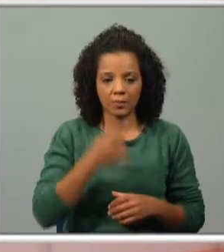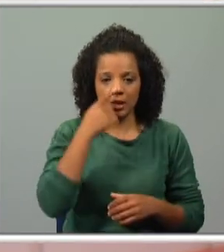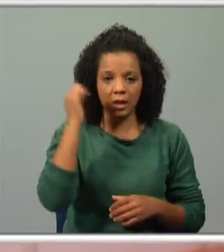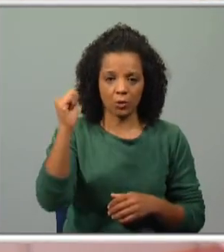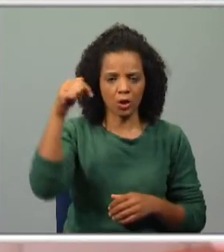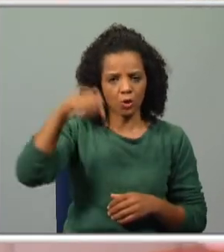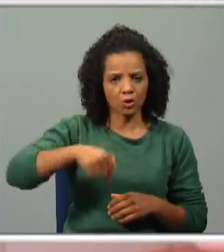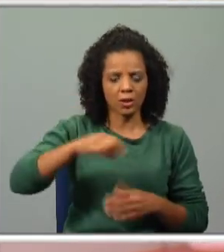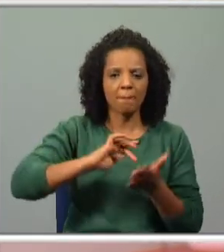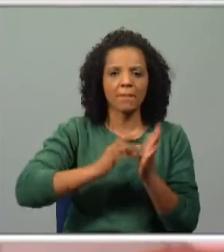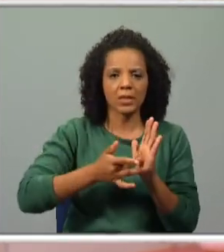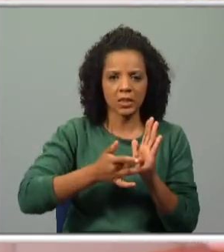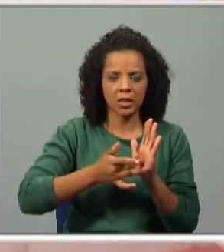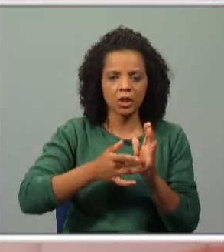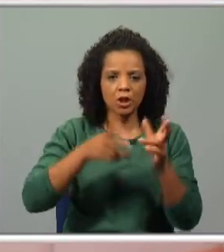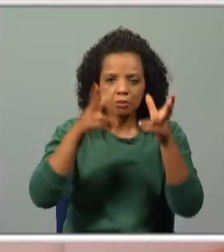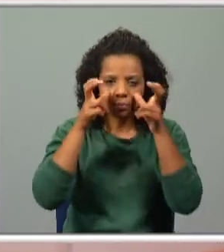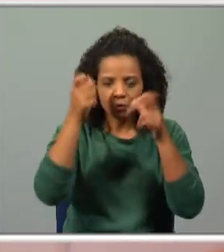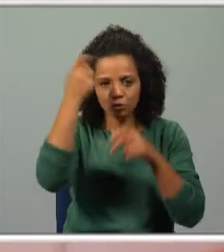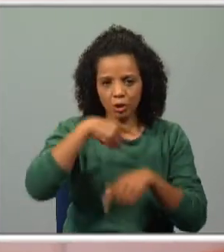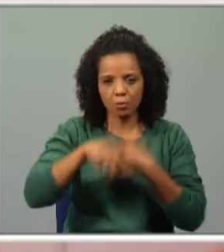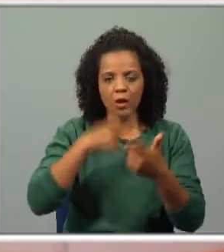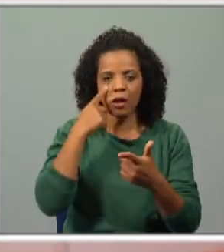dias de hoje no Brasil houve a história e depois vamos ver os pontos comuns 如今在巴西有歷史然後讓我們看看共同點